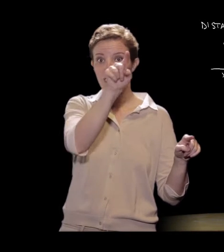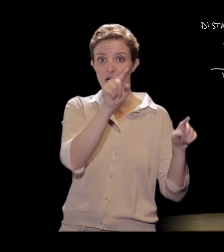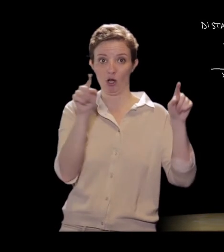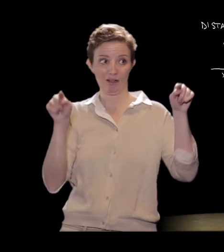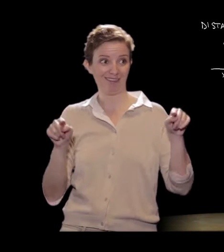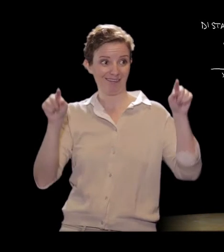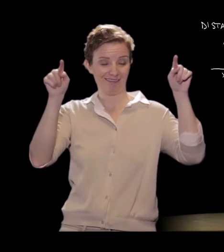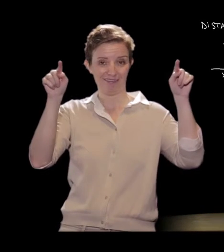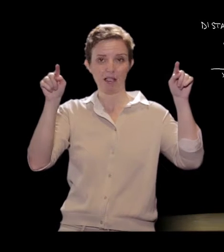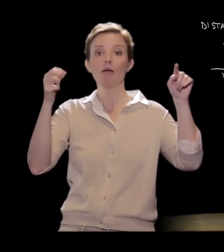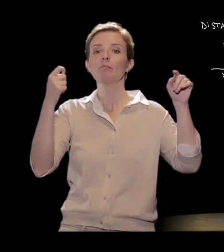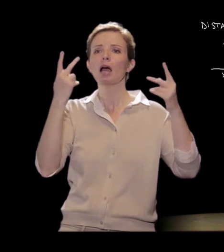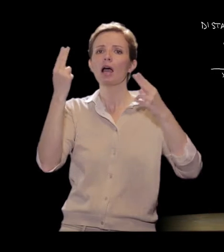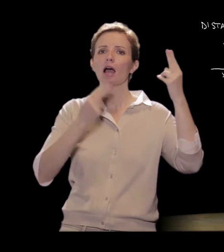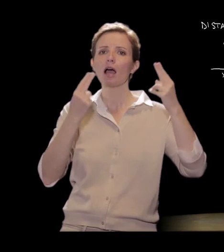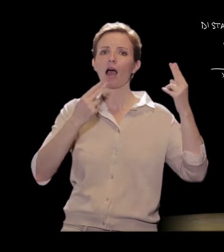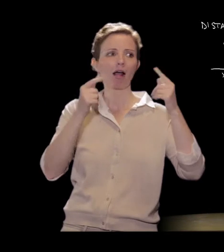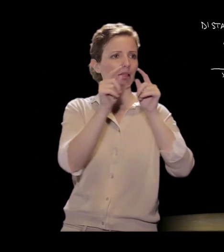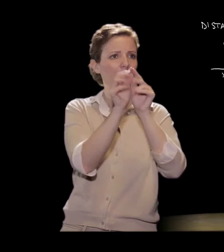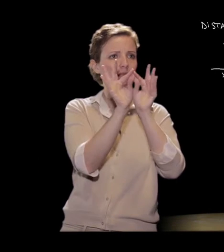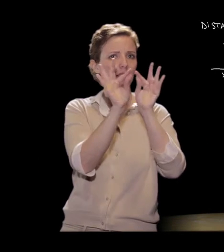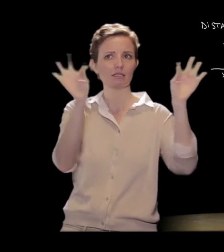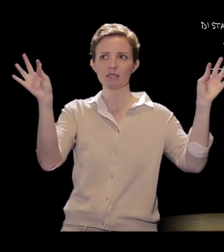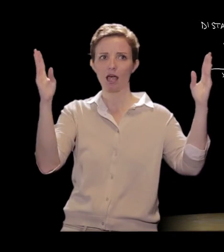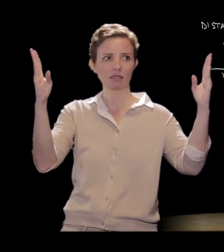Per calcolare la distanza tra i due punti, quindi il segmento AB,